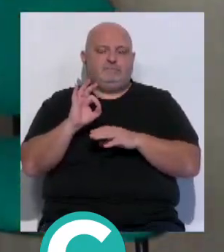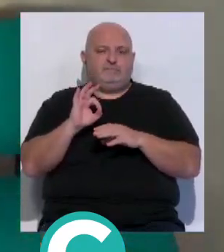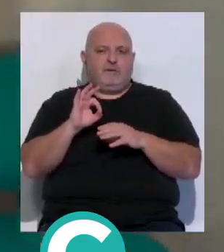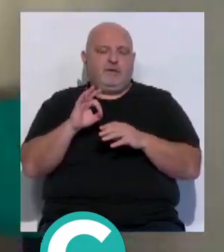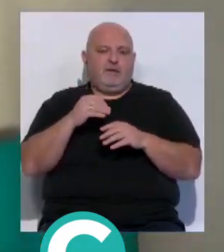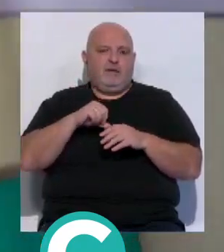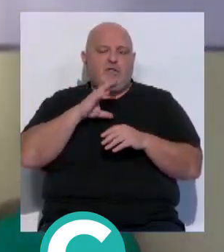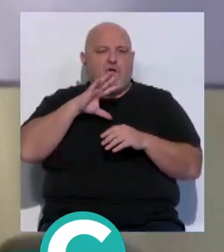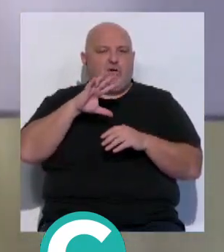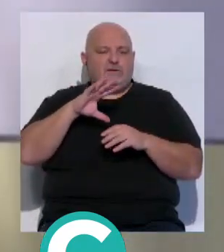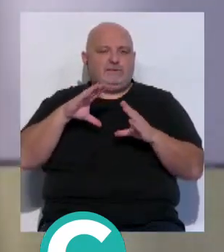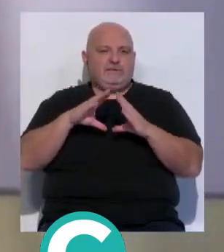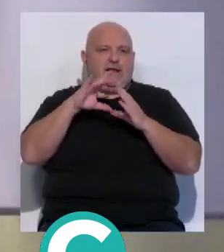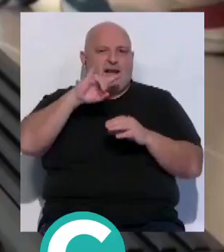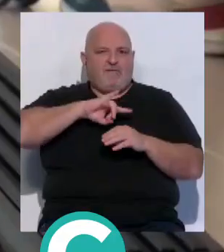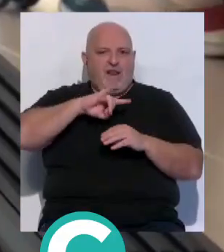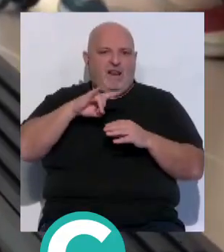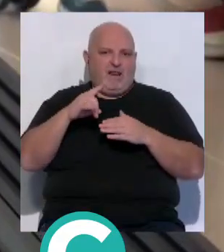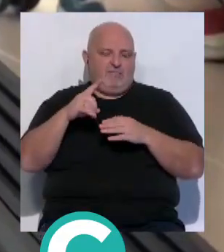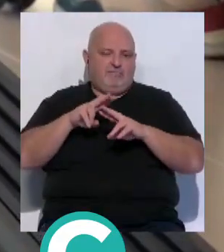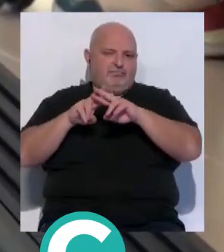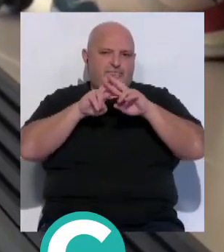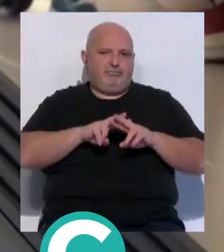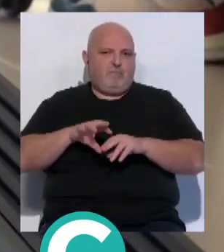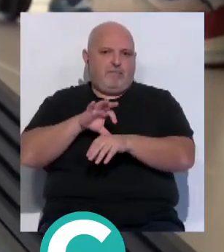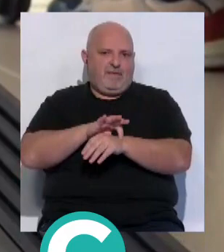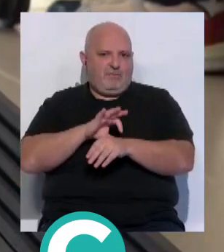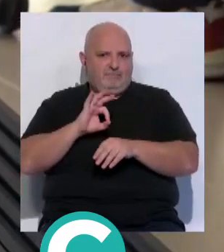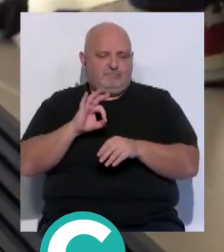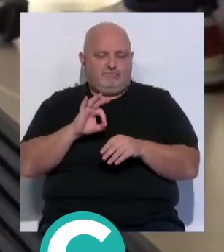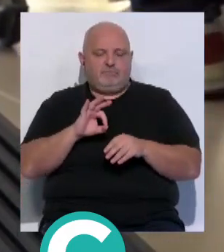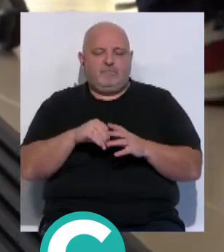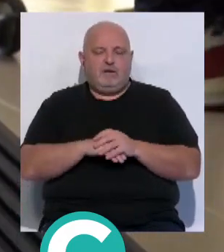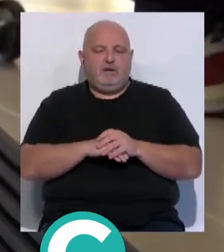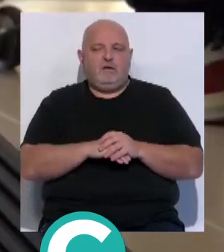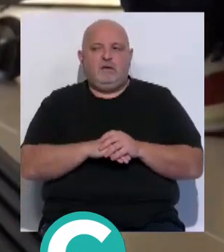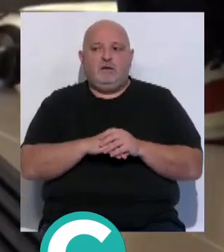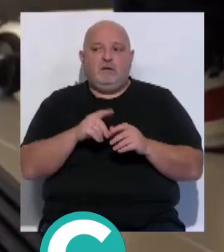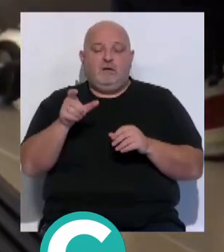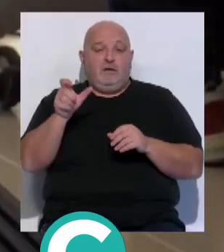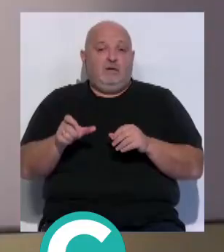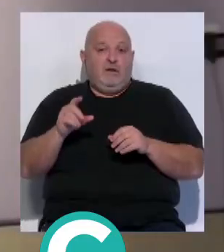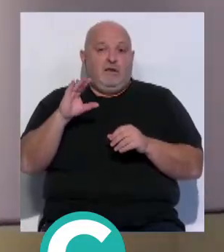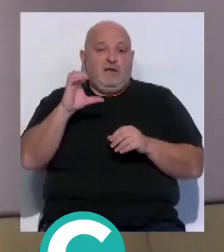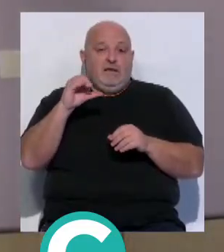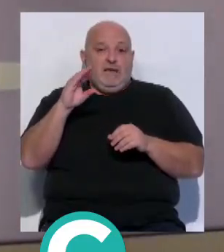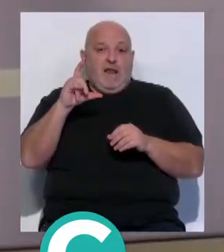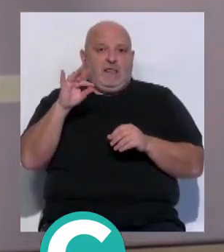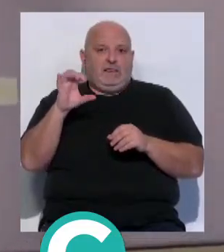clínica San Rafael para realizar el conocimiento médico decir que Gonzalo Escalante estaba cedido